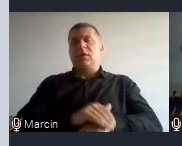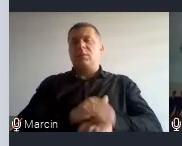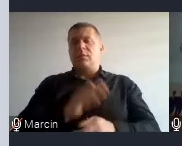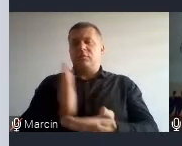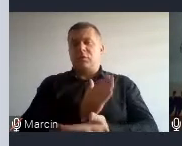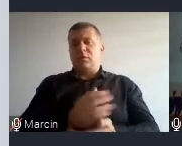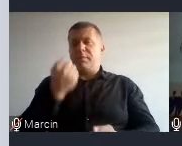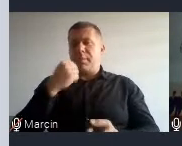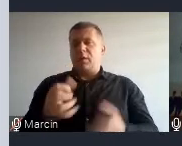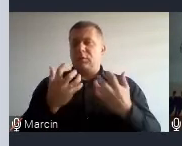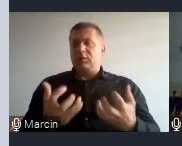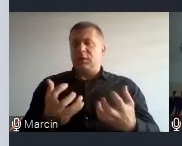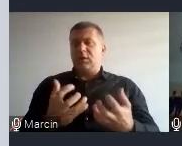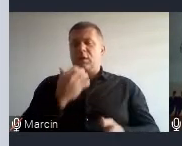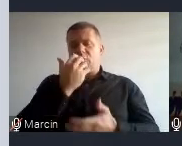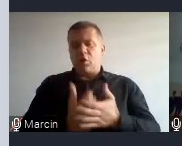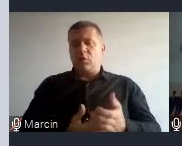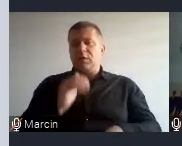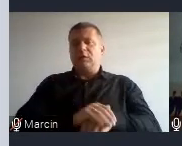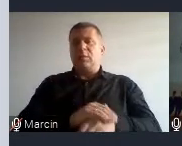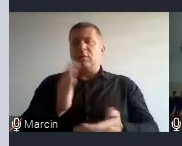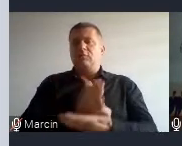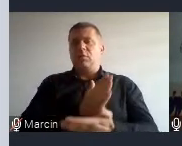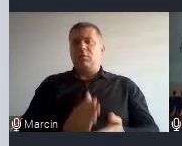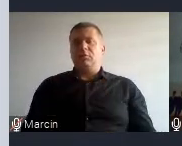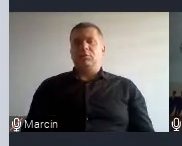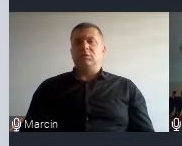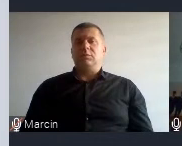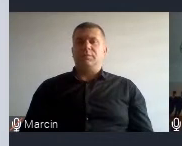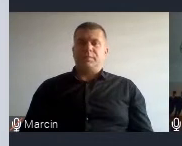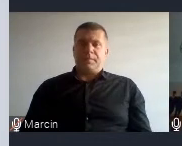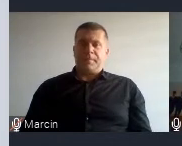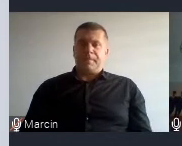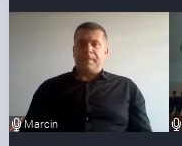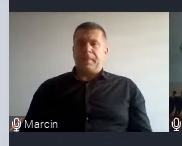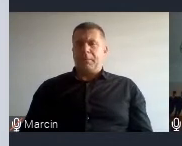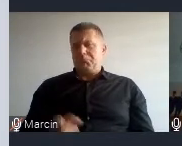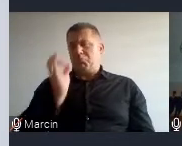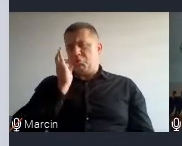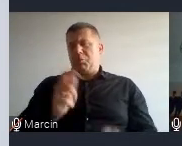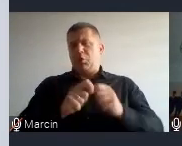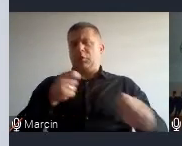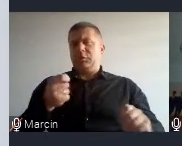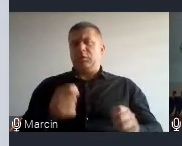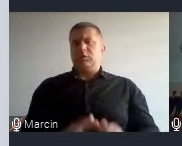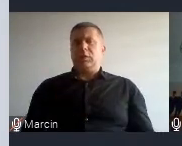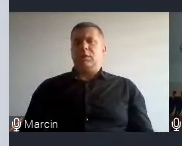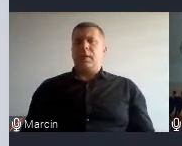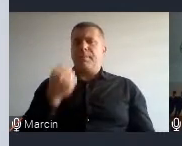Bardzo zachęcam do stosowania zamówienia w częściach, jako skutecznego rozwiązania i bardzo przestrzegam